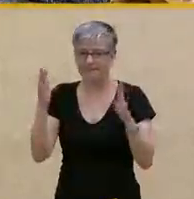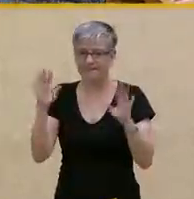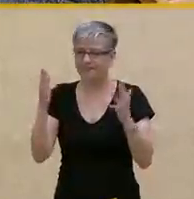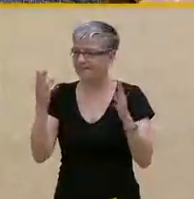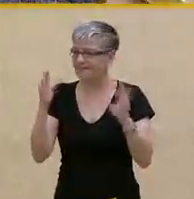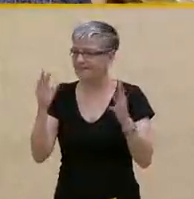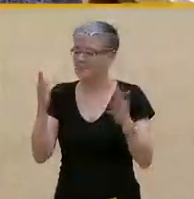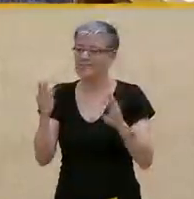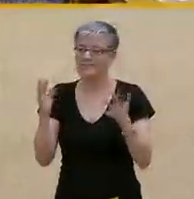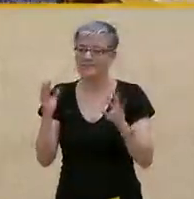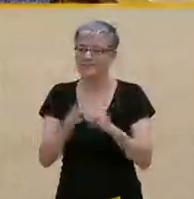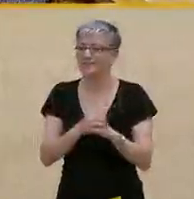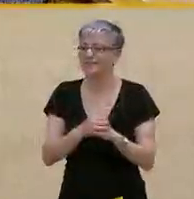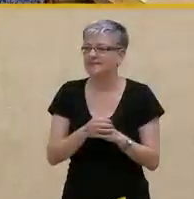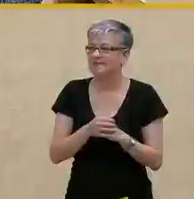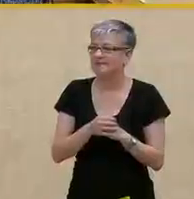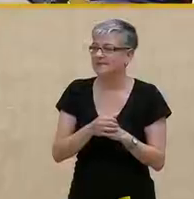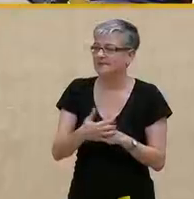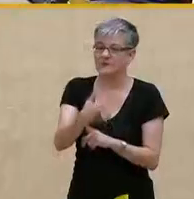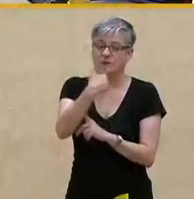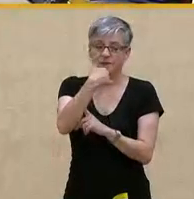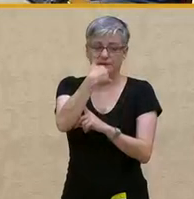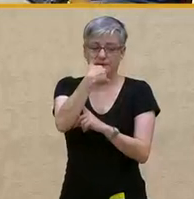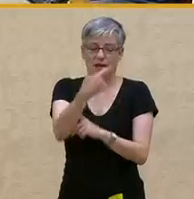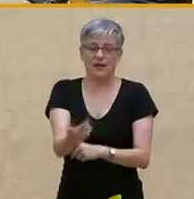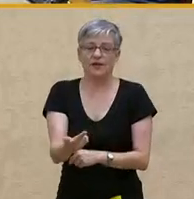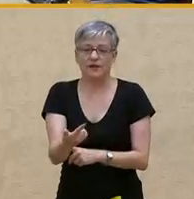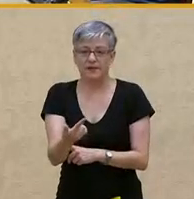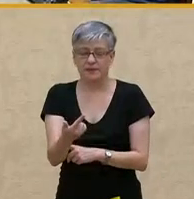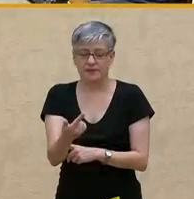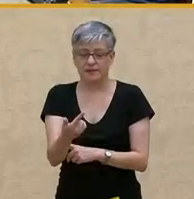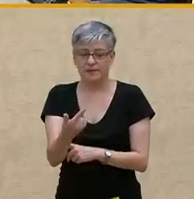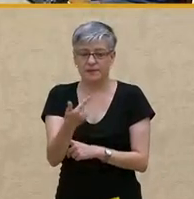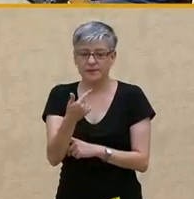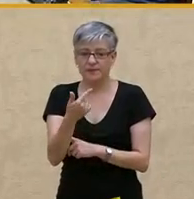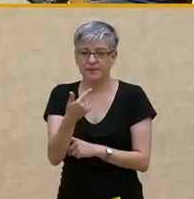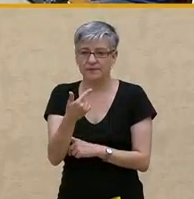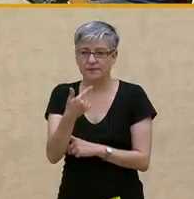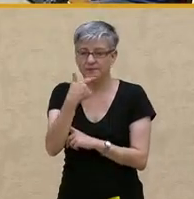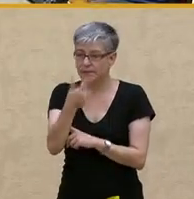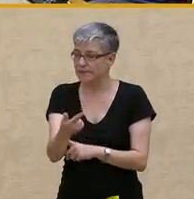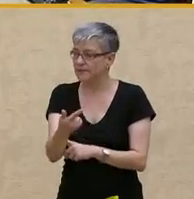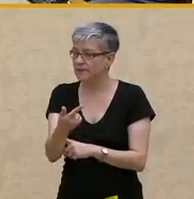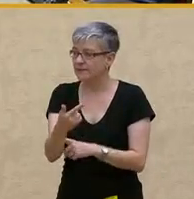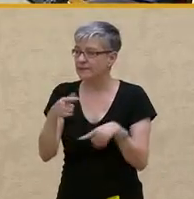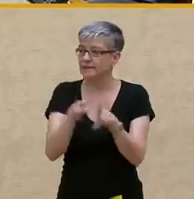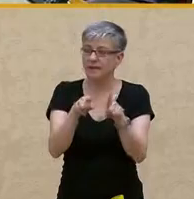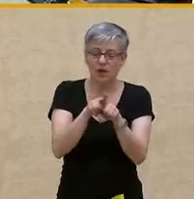Muchas gracias. Decir aquí la singularidad que hay, las diferencias que hay entre el síndrome de Usher y el síndrome de Charge. Síndrome de